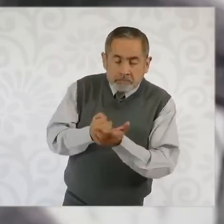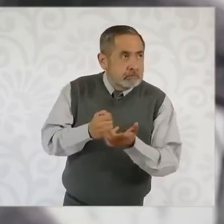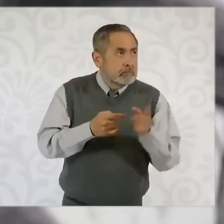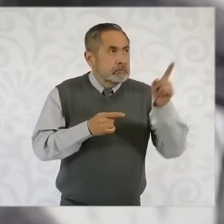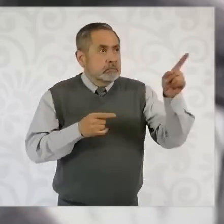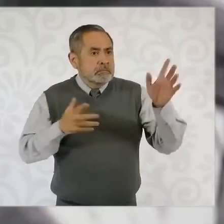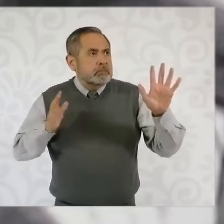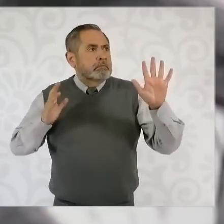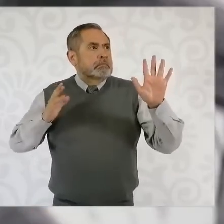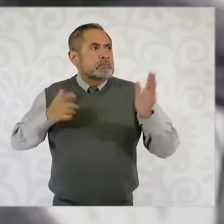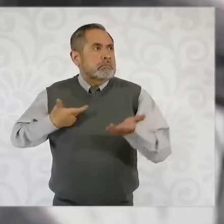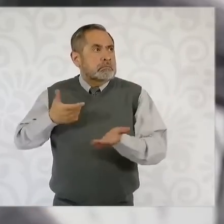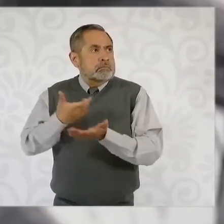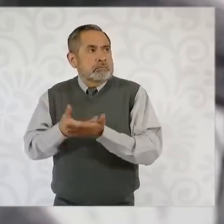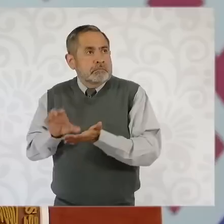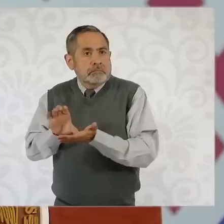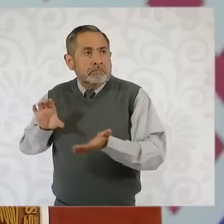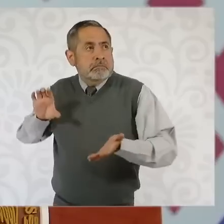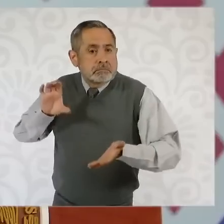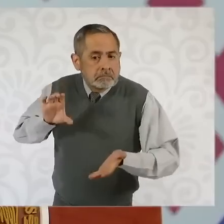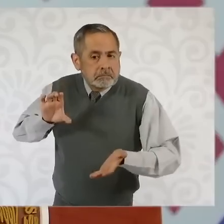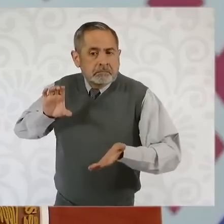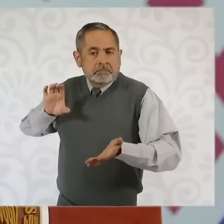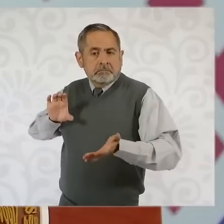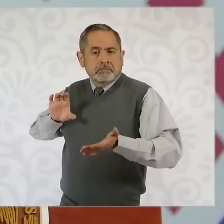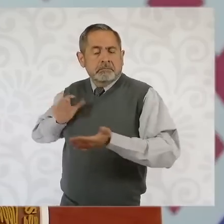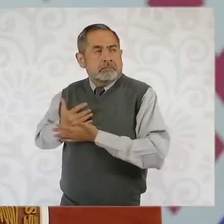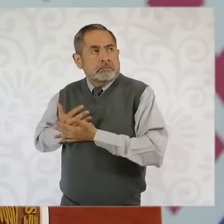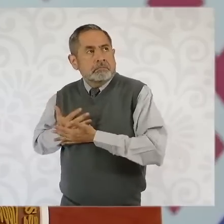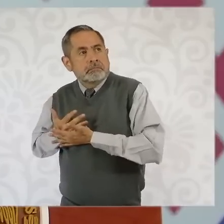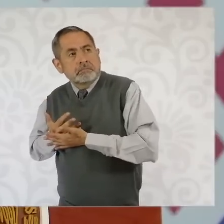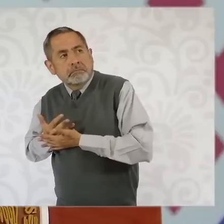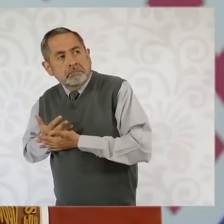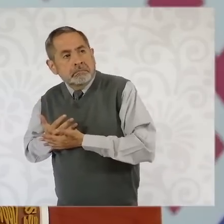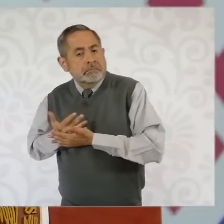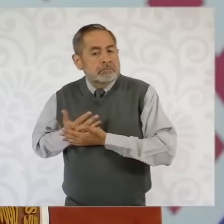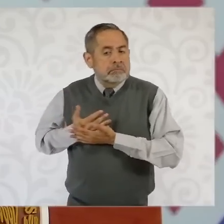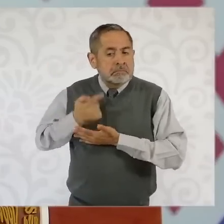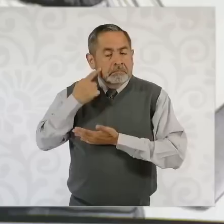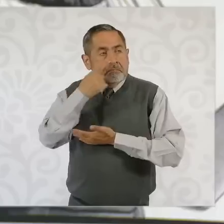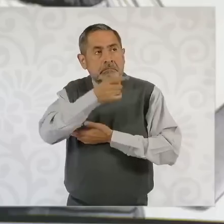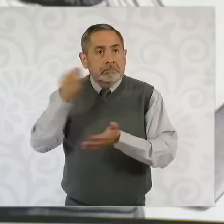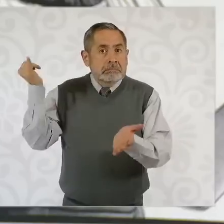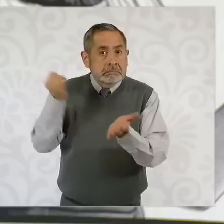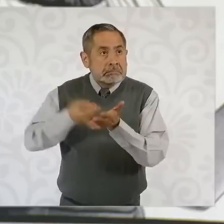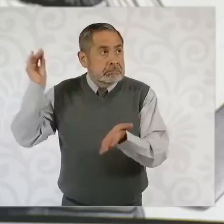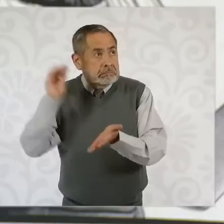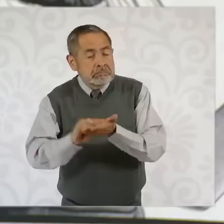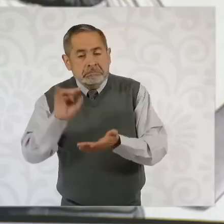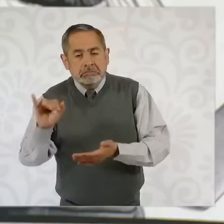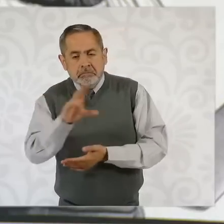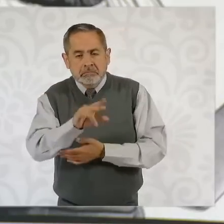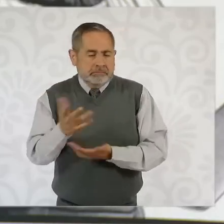a ver qué tipo de arancel cómo se pone y si se pone o no se pone Entonces eso es natural no es